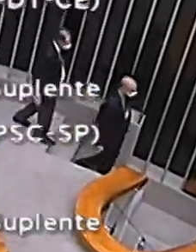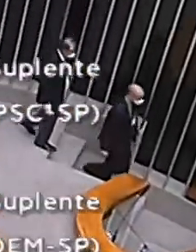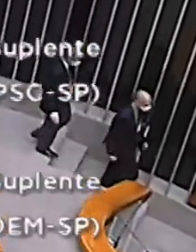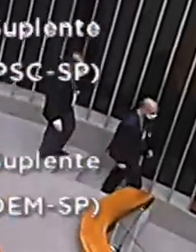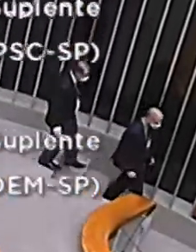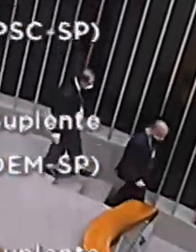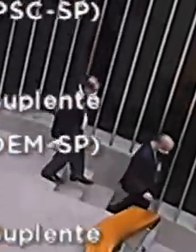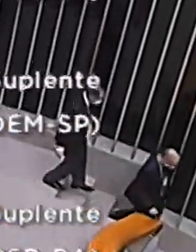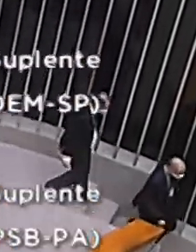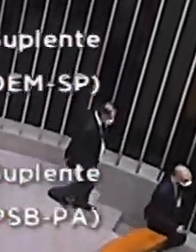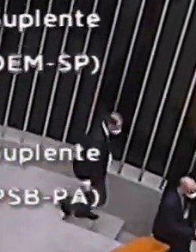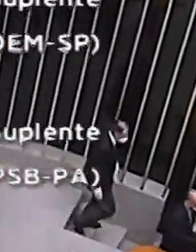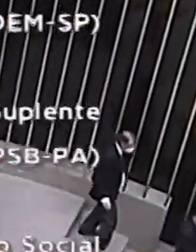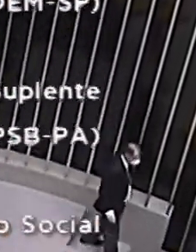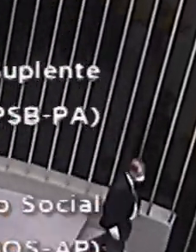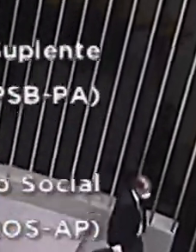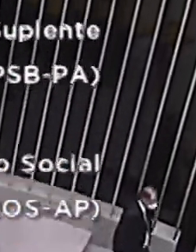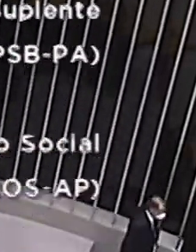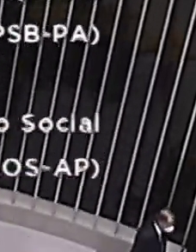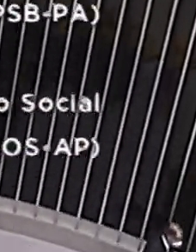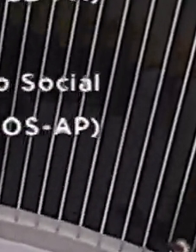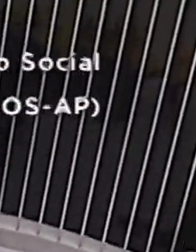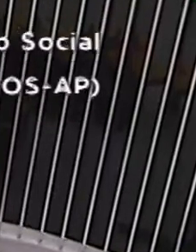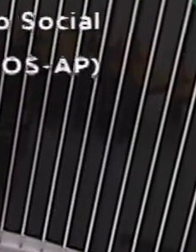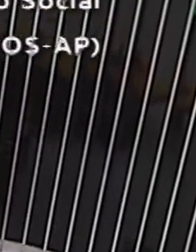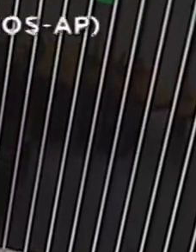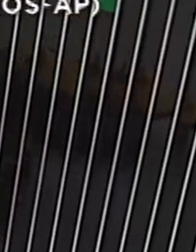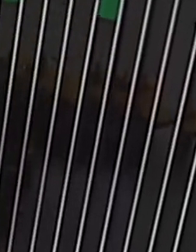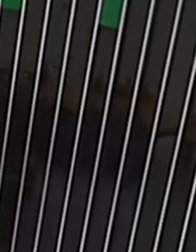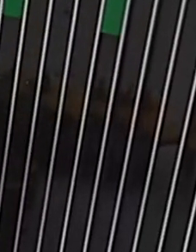XIMA! [MÚSICA][VINHETA][MÚSICA] OLÁ, VOCÊ CONHECE A REDE LEGISLATIVA? ELA FOI